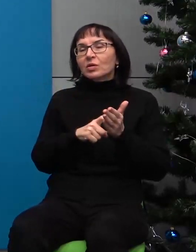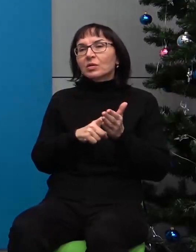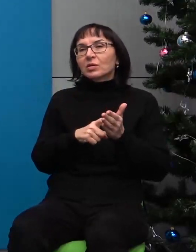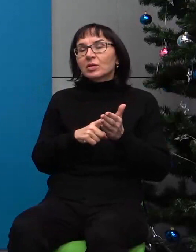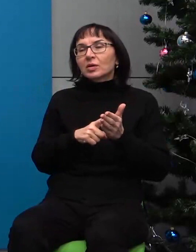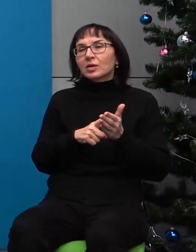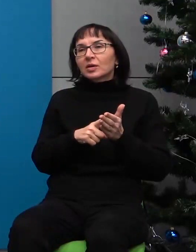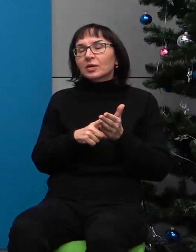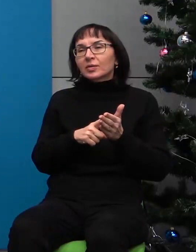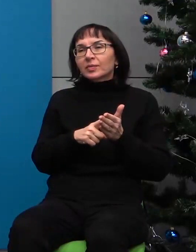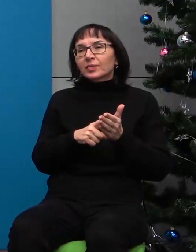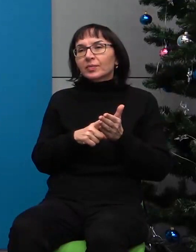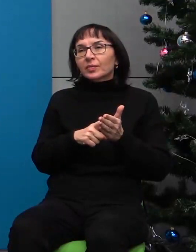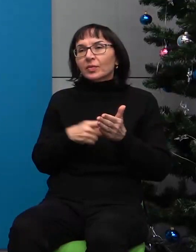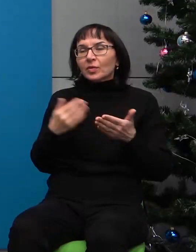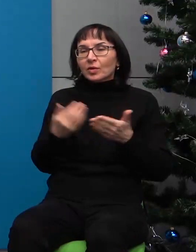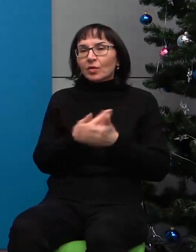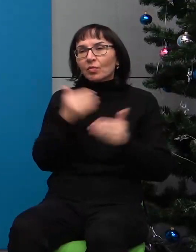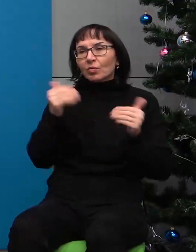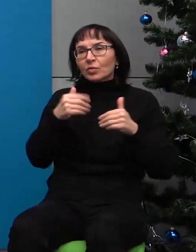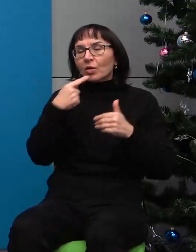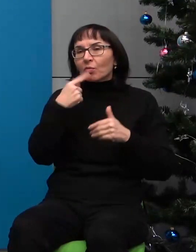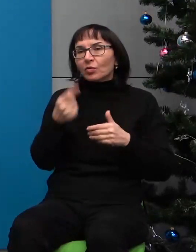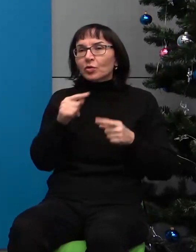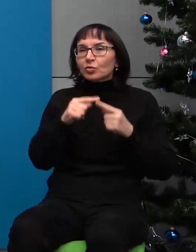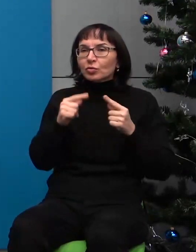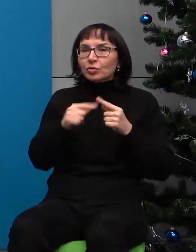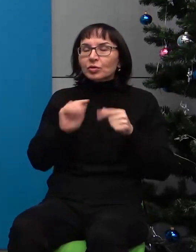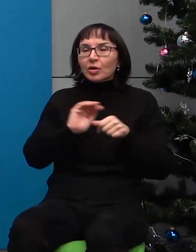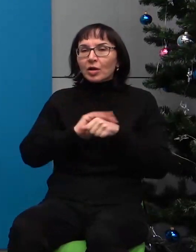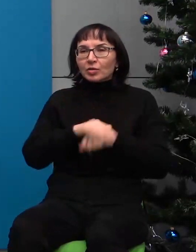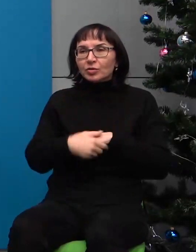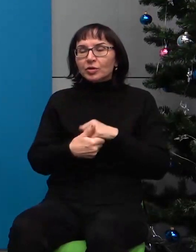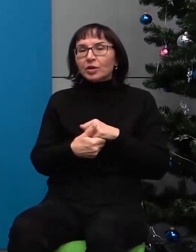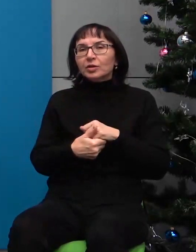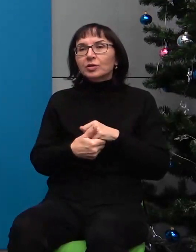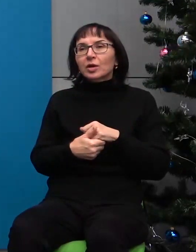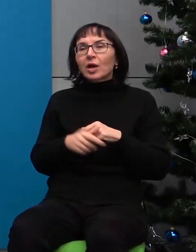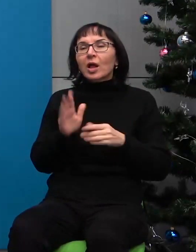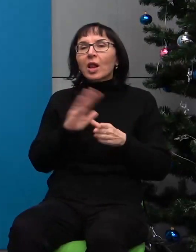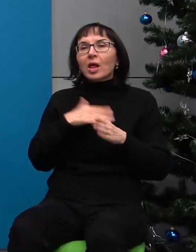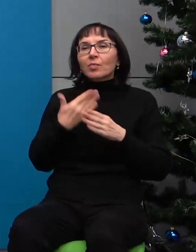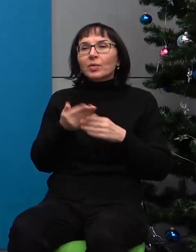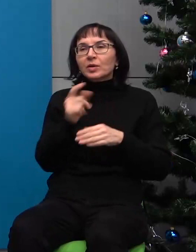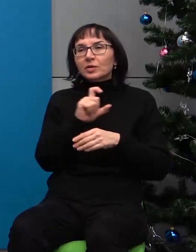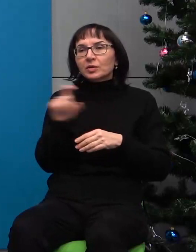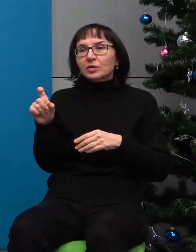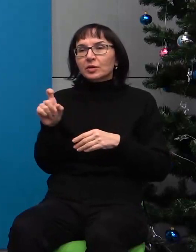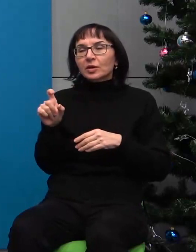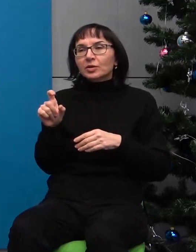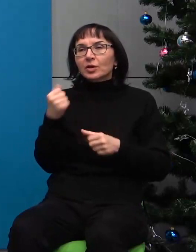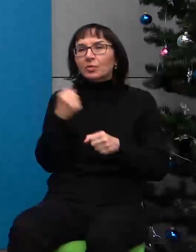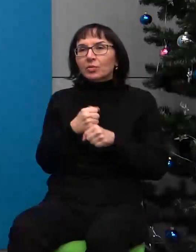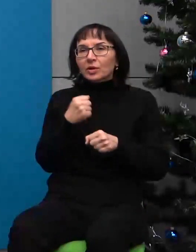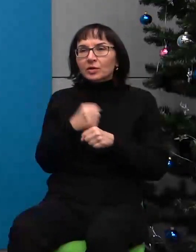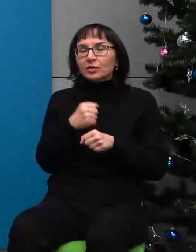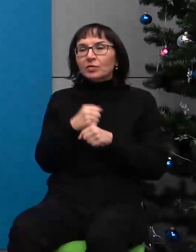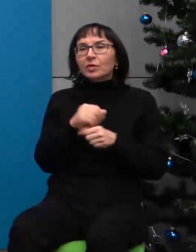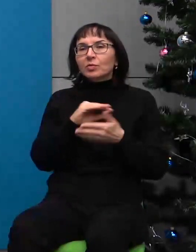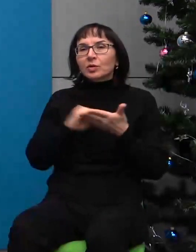Więc znów można powiedzieć trochę szczęścia, trochę fart, a już w międzyczasie właśnie pracowałem nad książką taką żółtą,